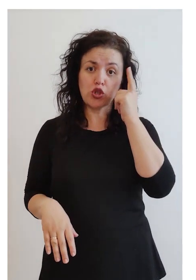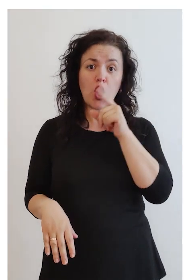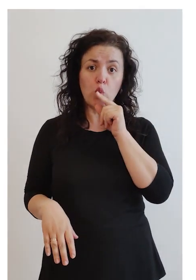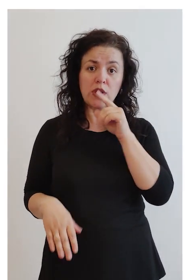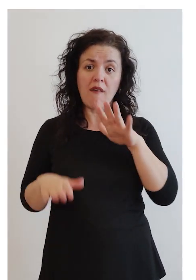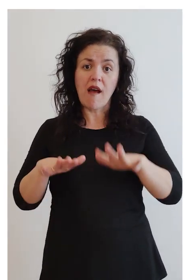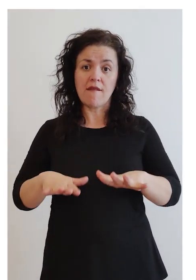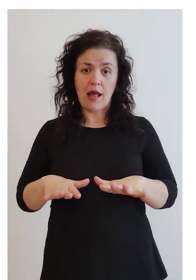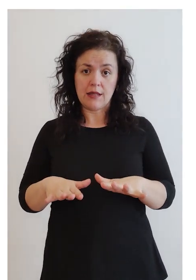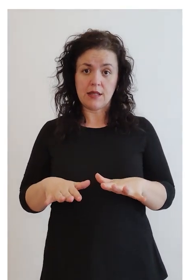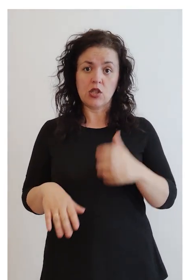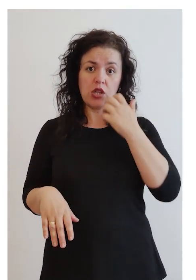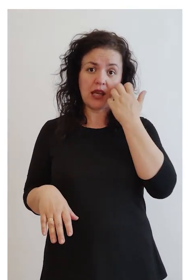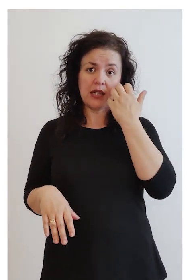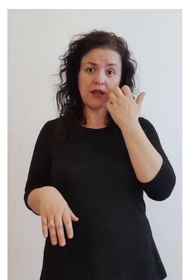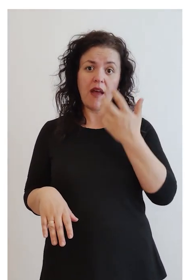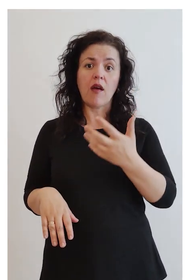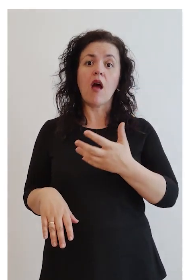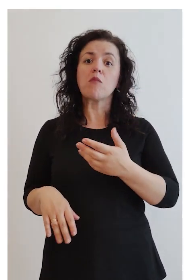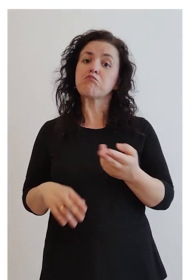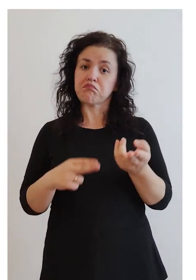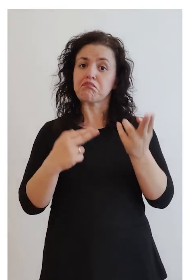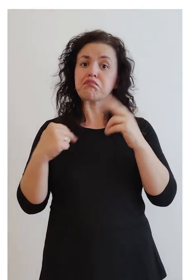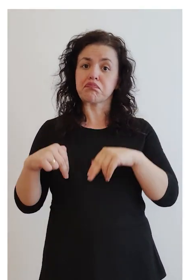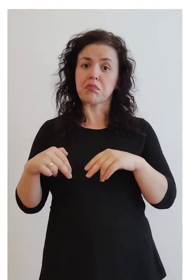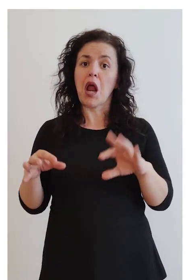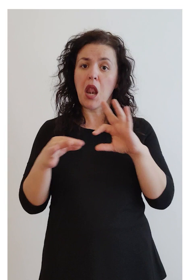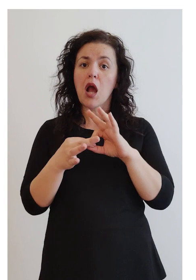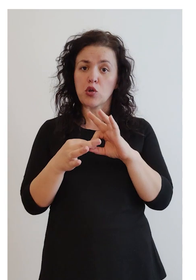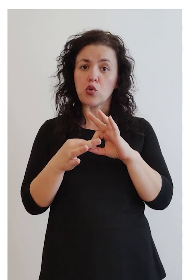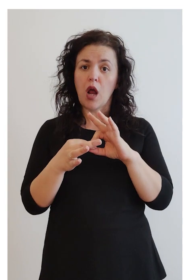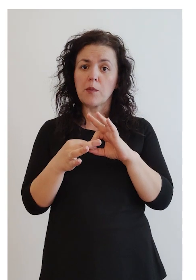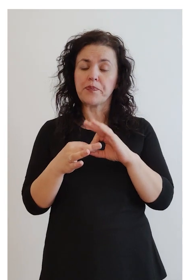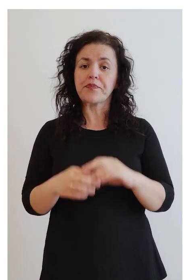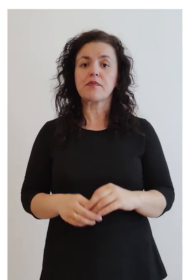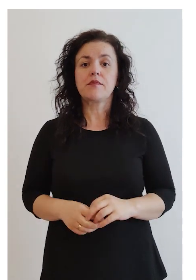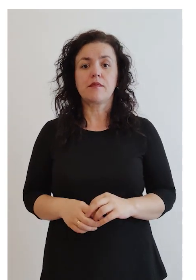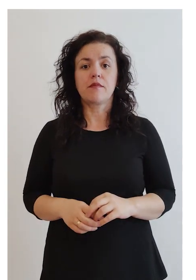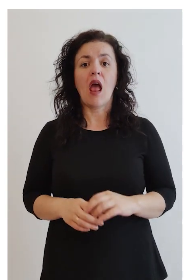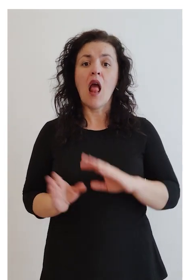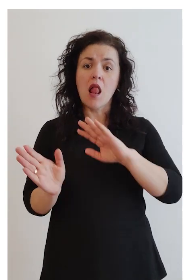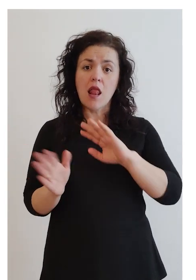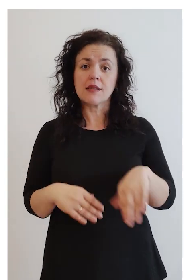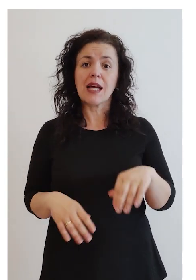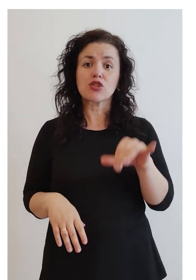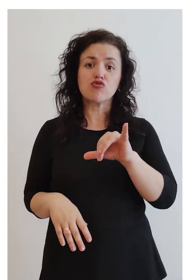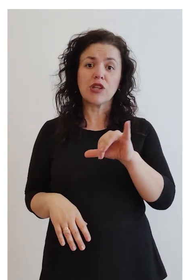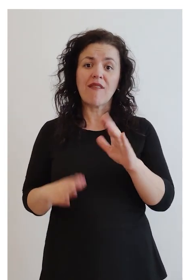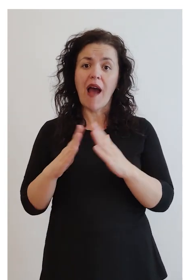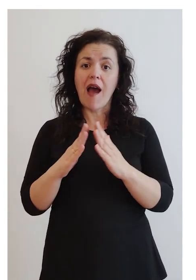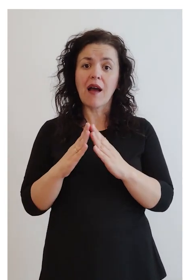Lăsați cu cineva acasă copii ale pașaportului și detaliile asigurării de călătorie.